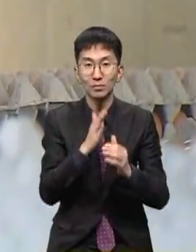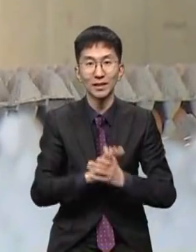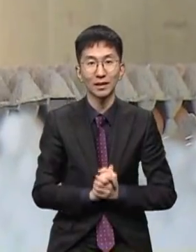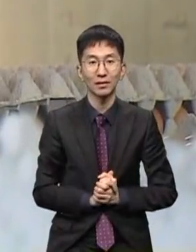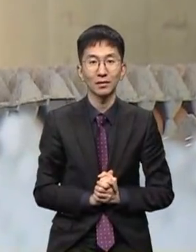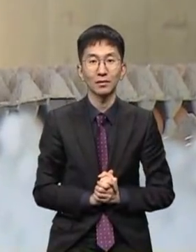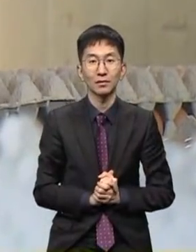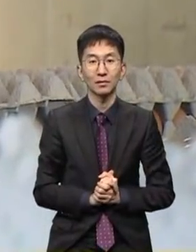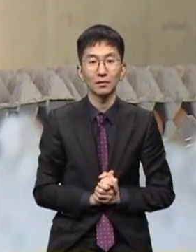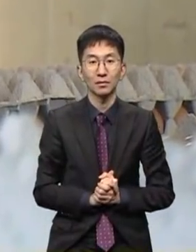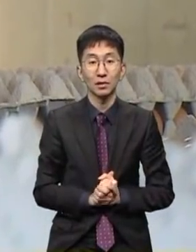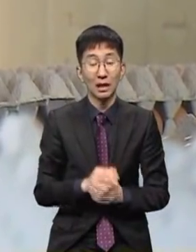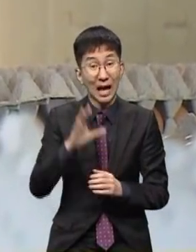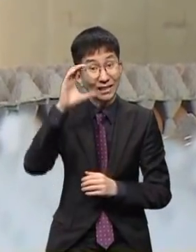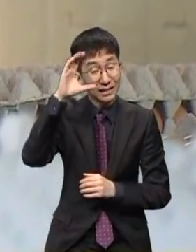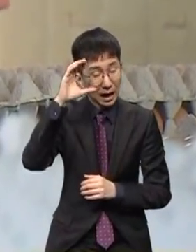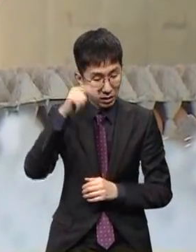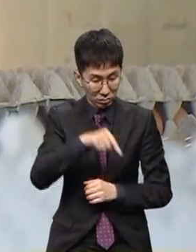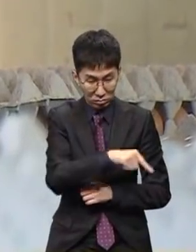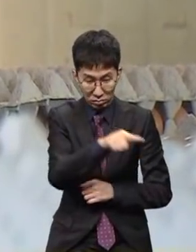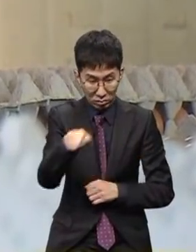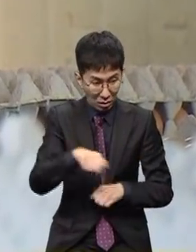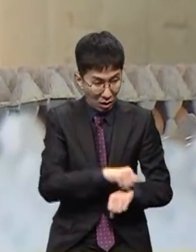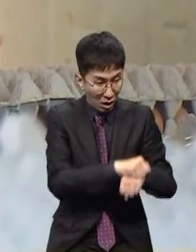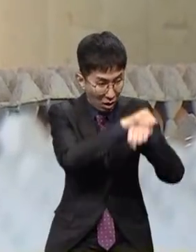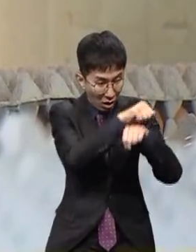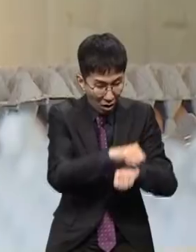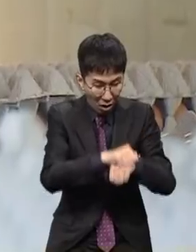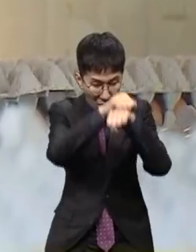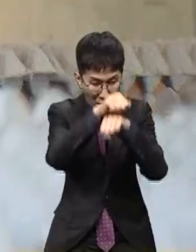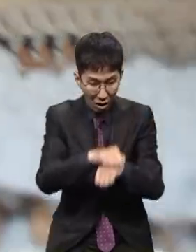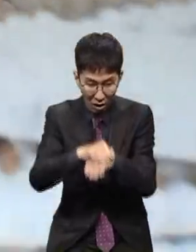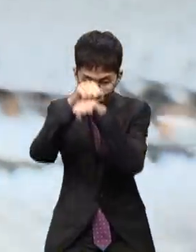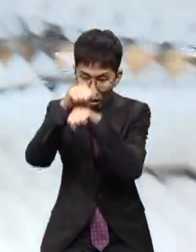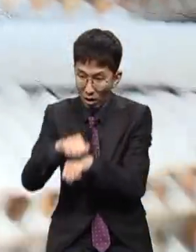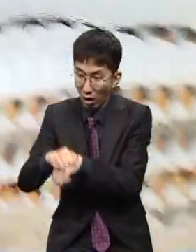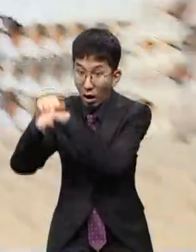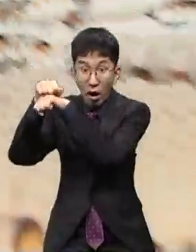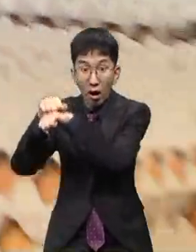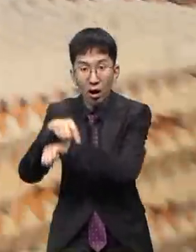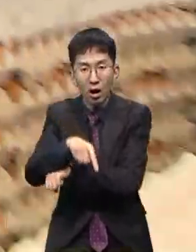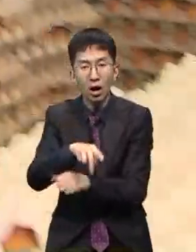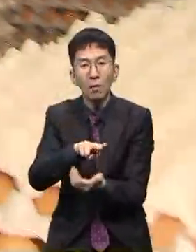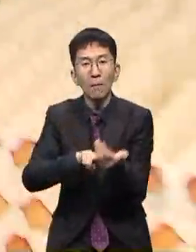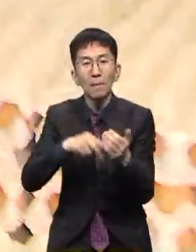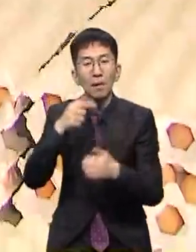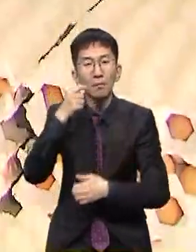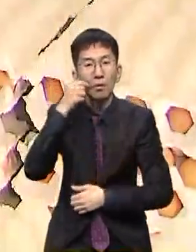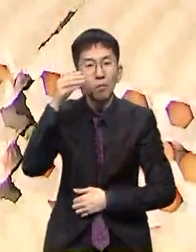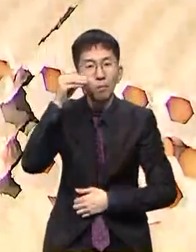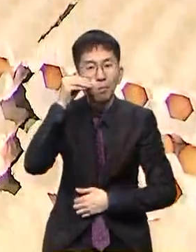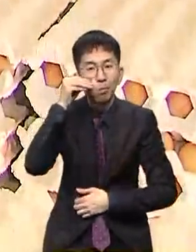농장 안 창고에는 이렇게 발 디딜 틈 없이 달걀이 가득 차 있는데 시중에 유통하지 못하고 쌓아놓은 숫자만 80만 개가